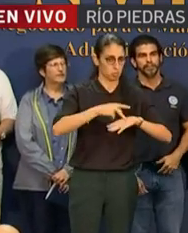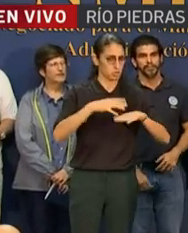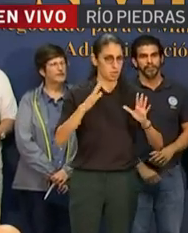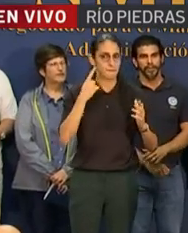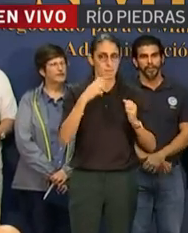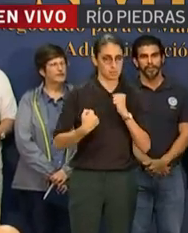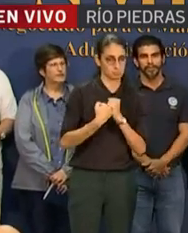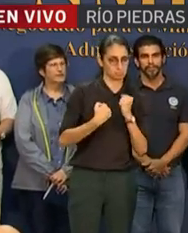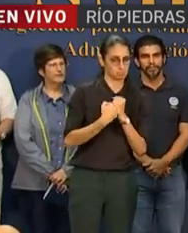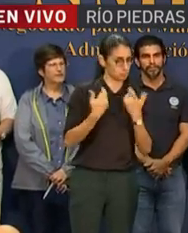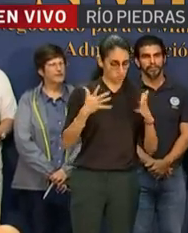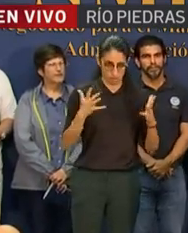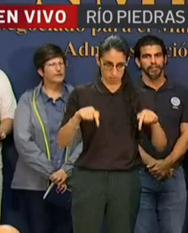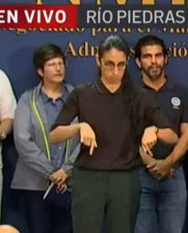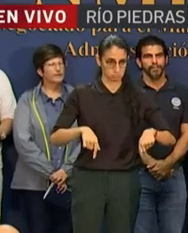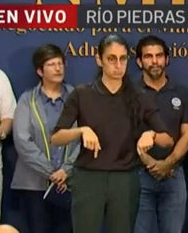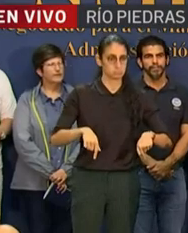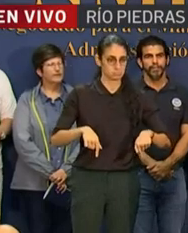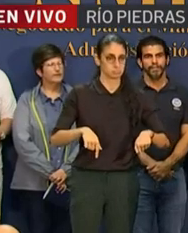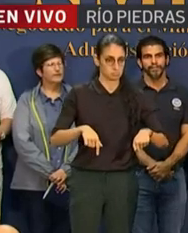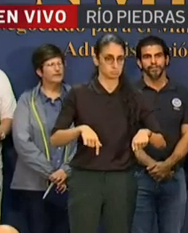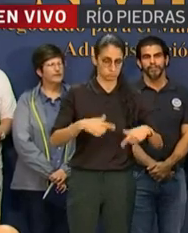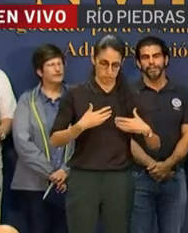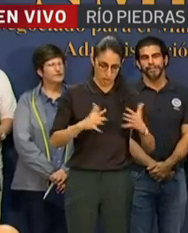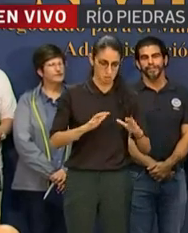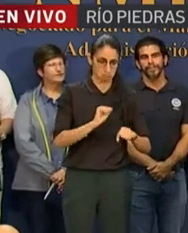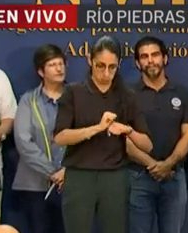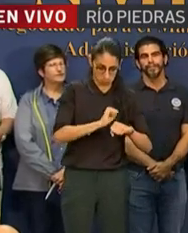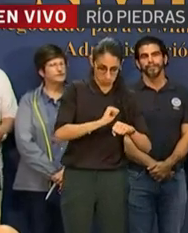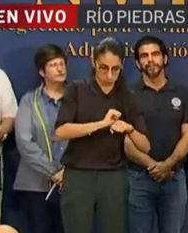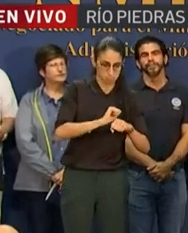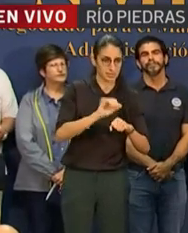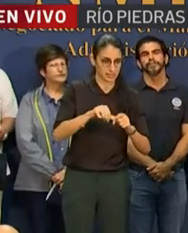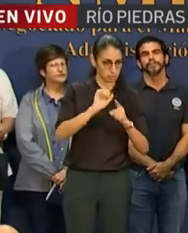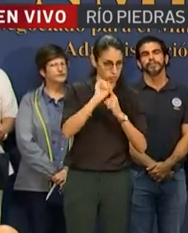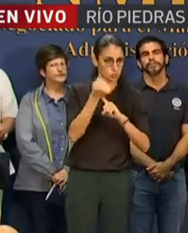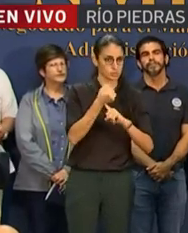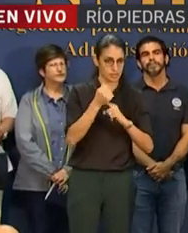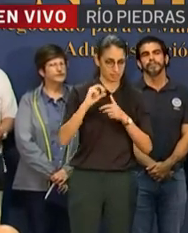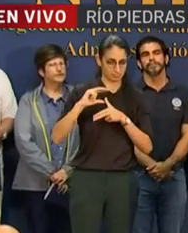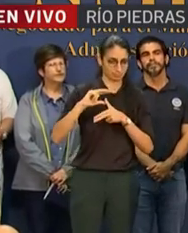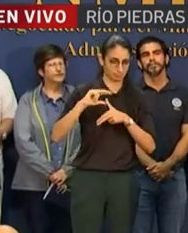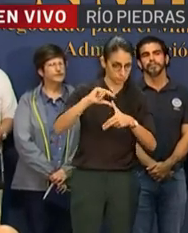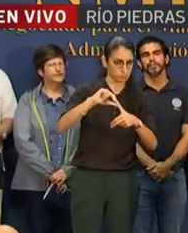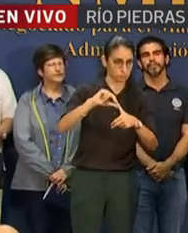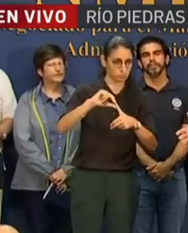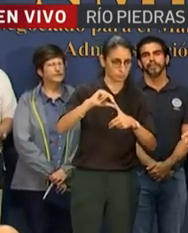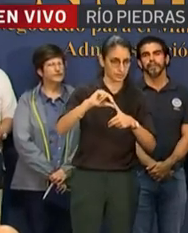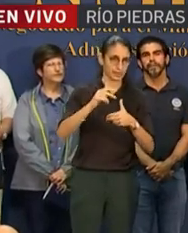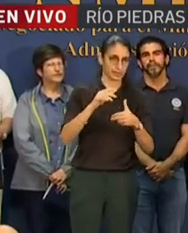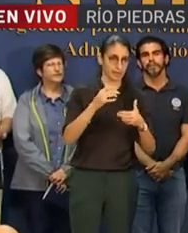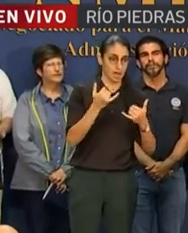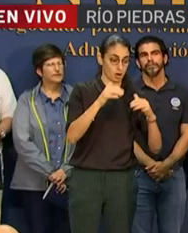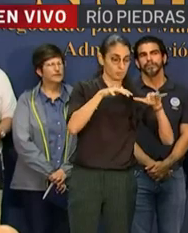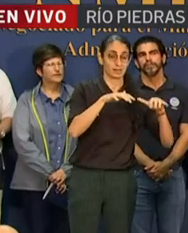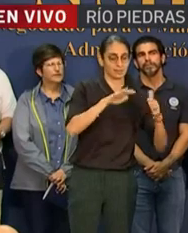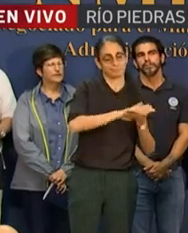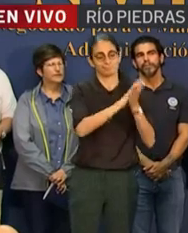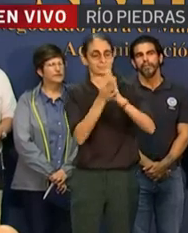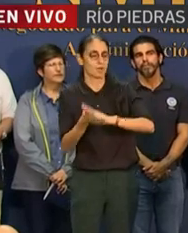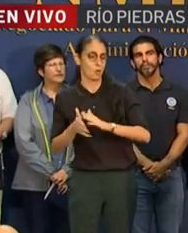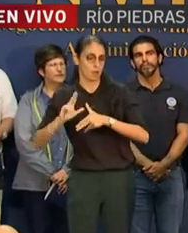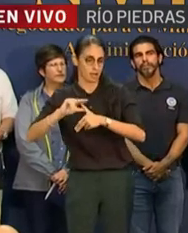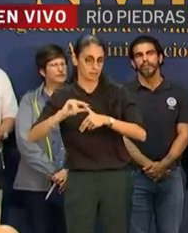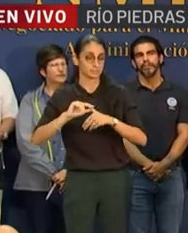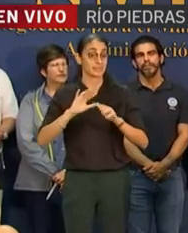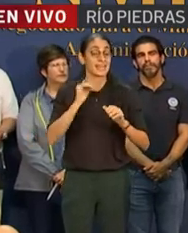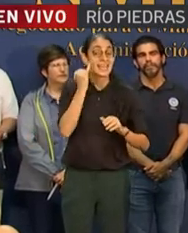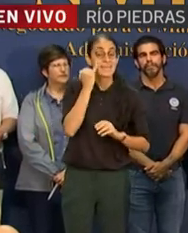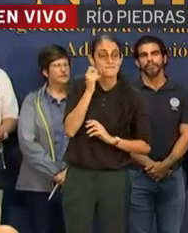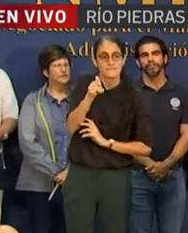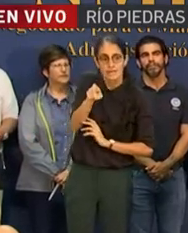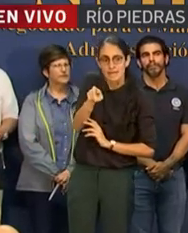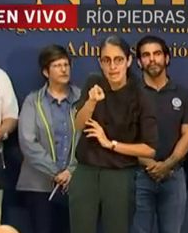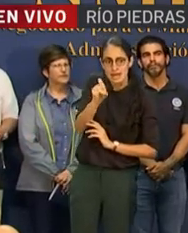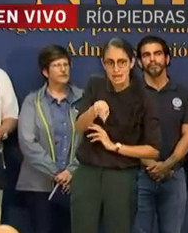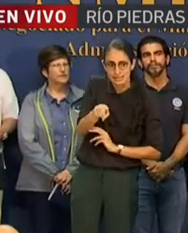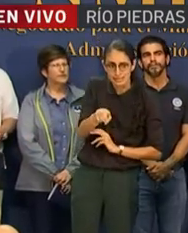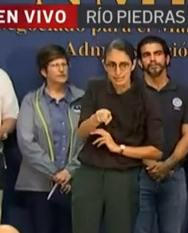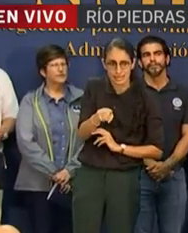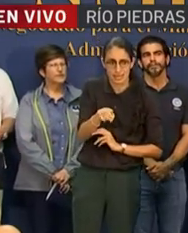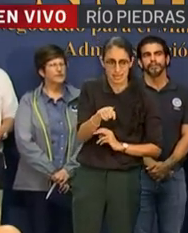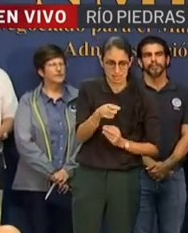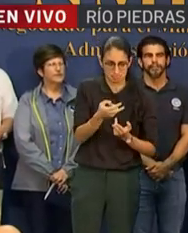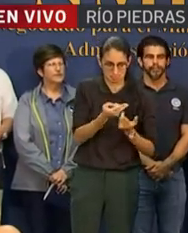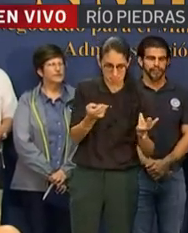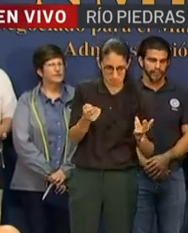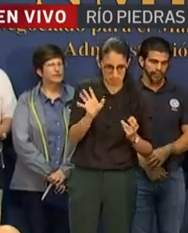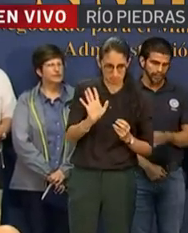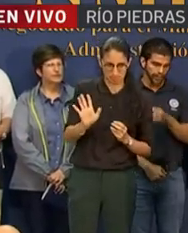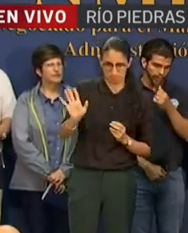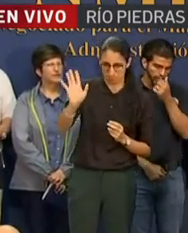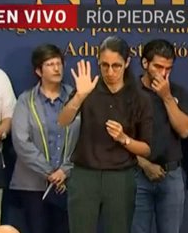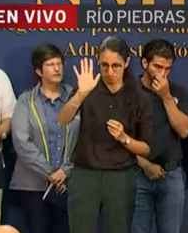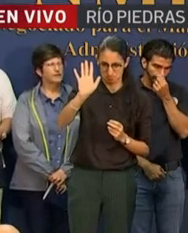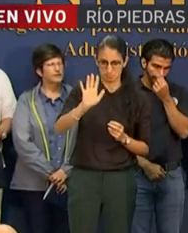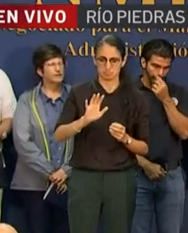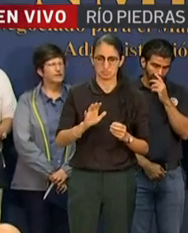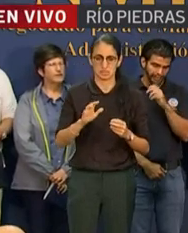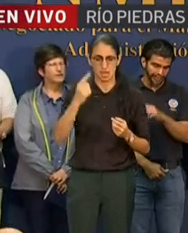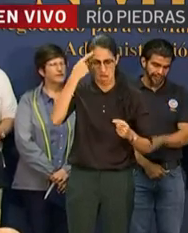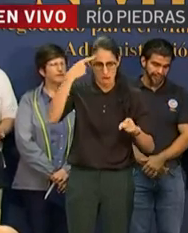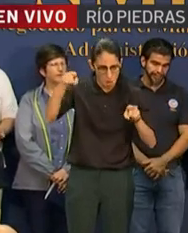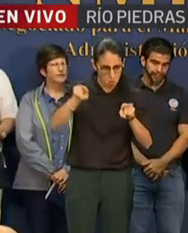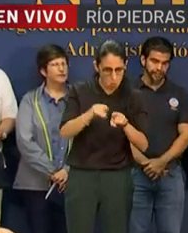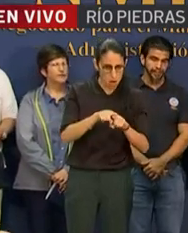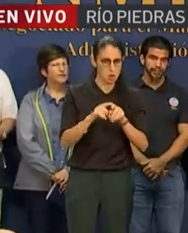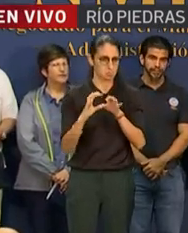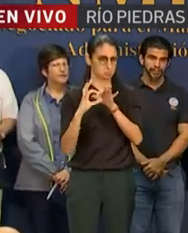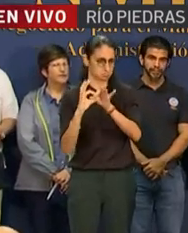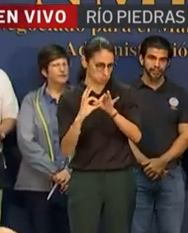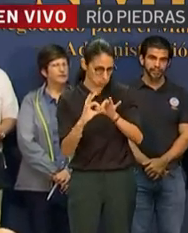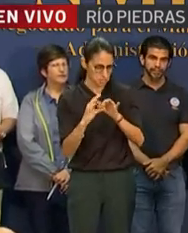ESTARÍA EN LA ISLA?